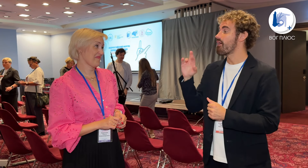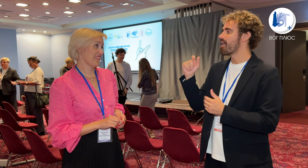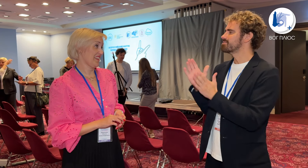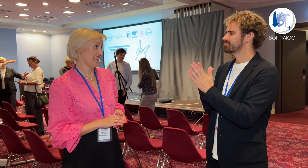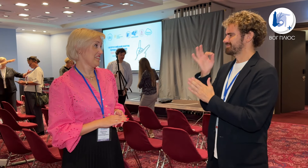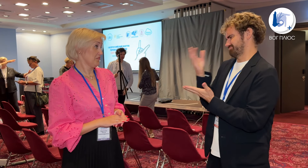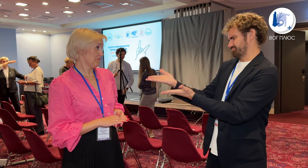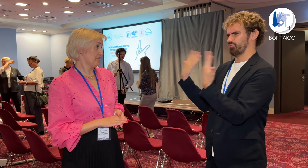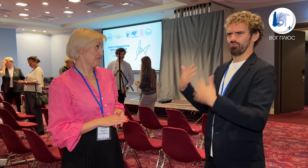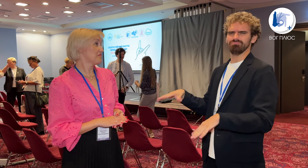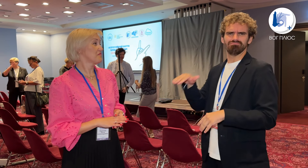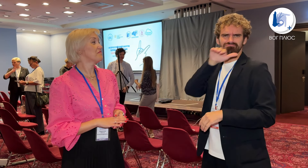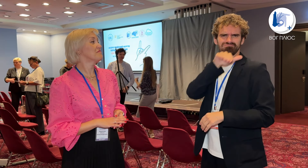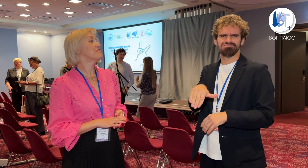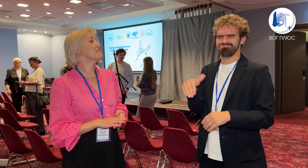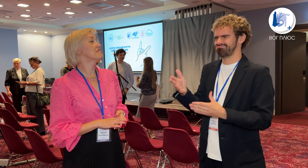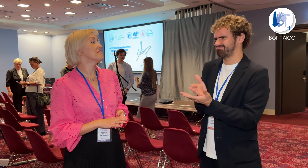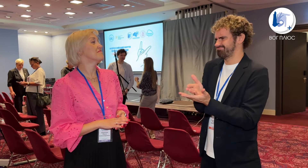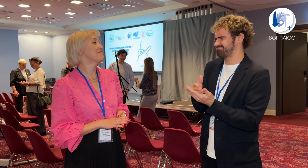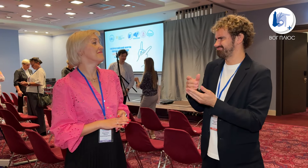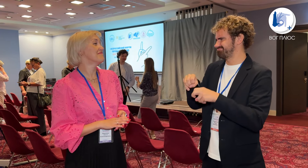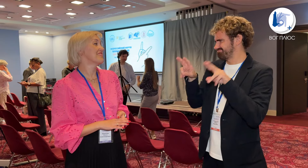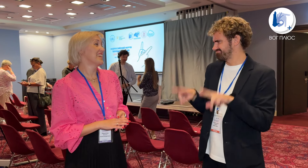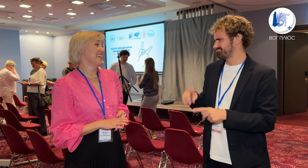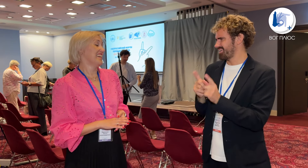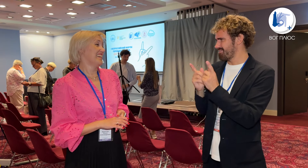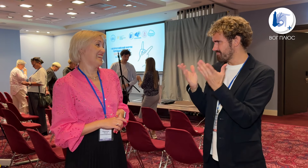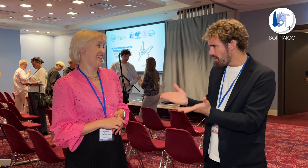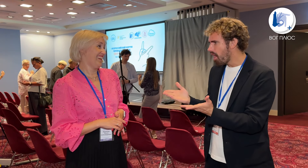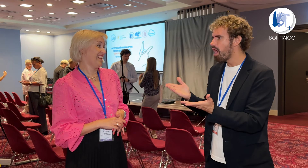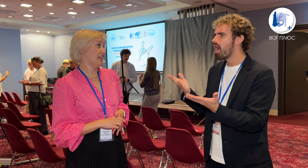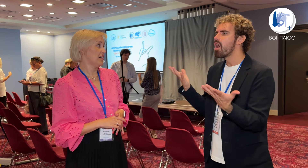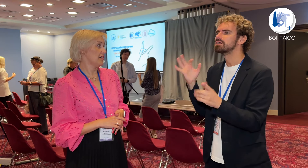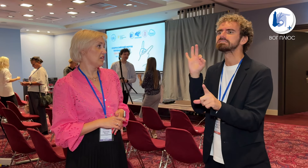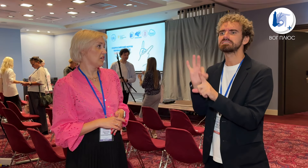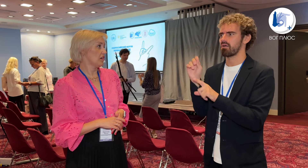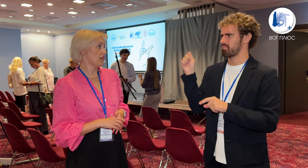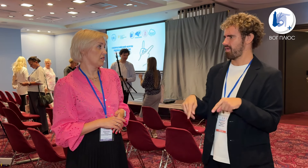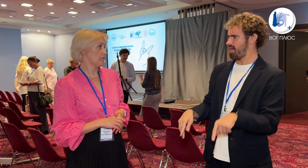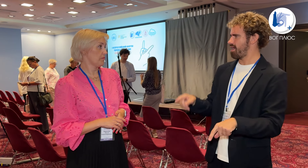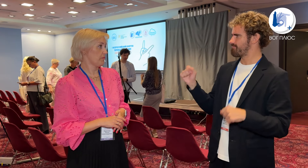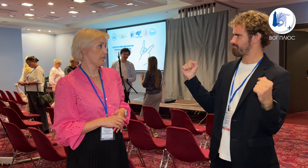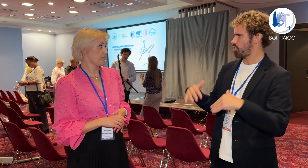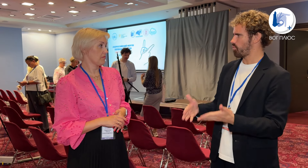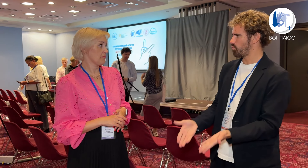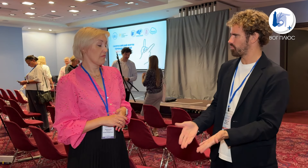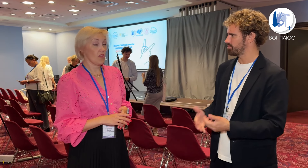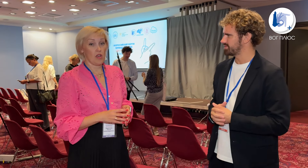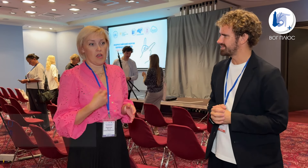Ольга, Вы маститый переводчик, с какой целью Вы приехали на форум?